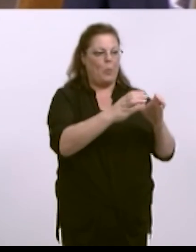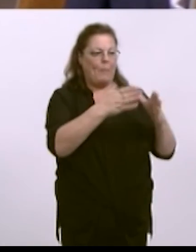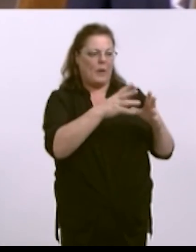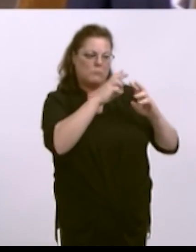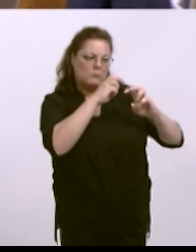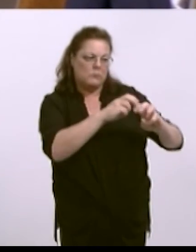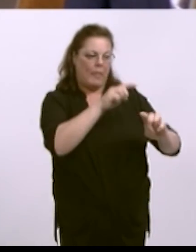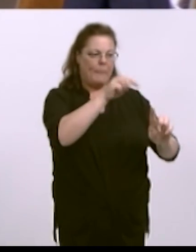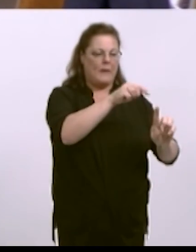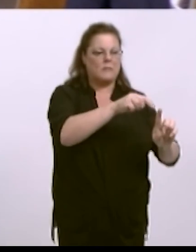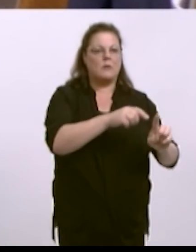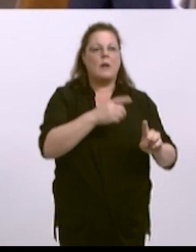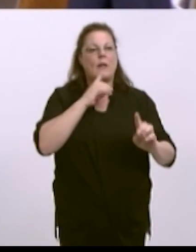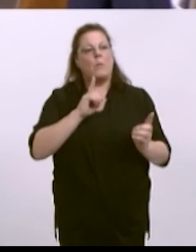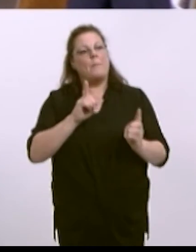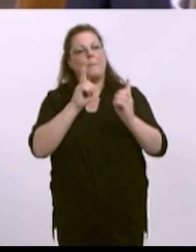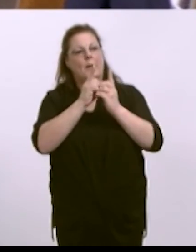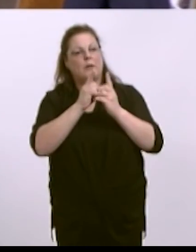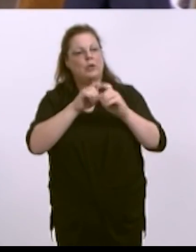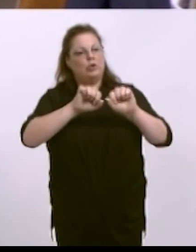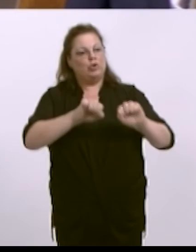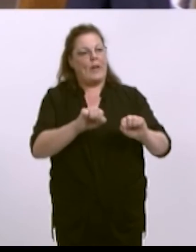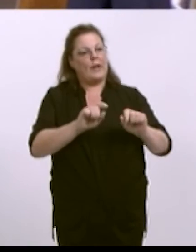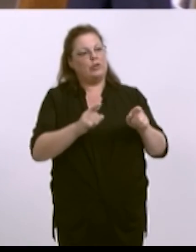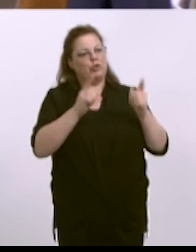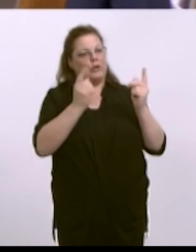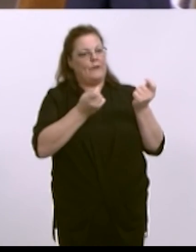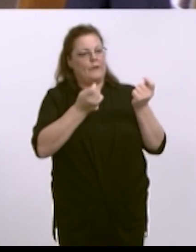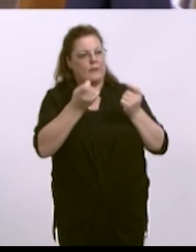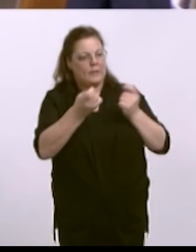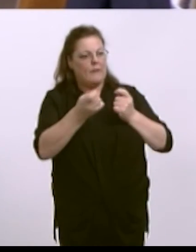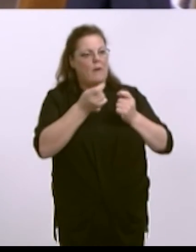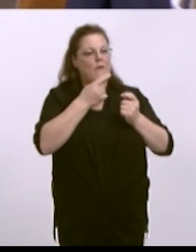a phrif swyddog gweithredol yr ardd tua diwedd yr wythnos i drafod y canfyddiadau.